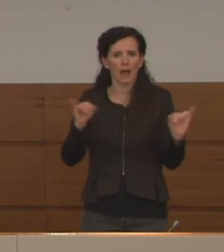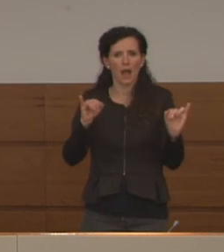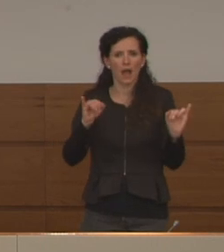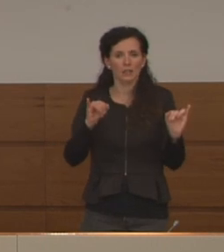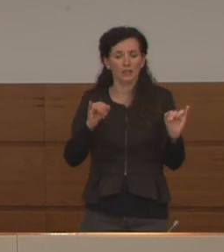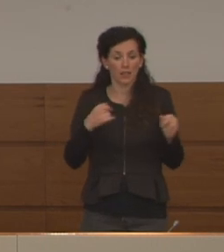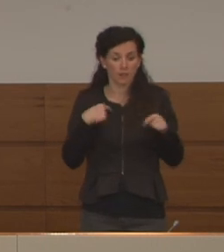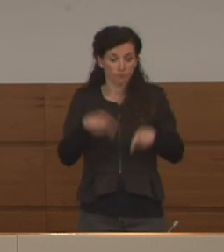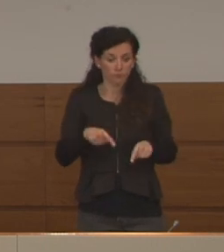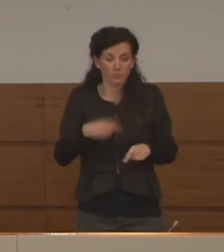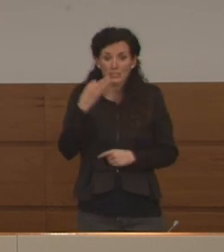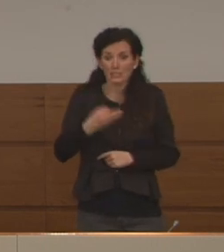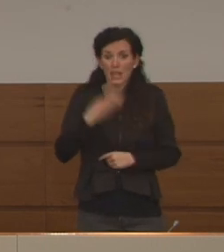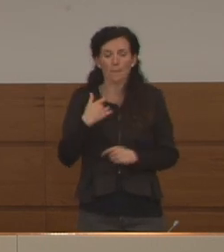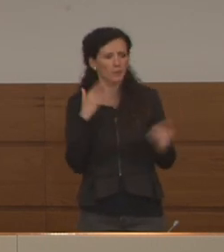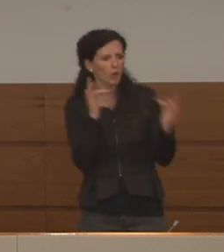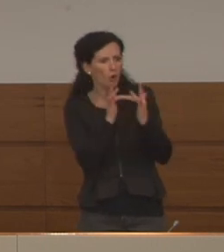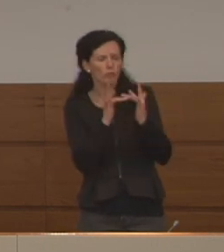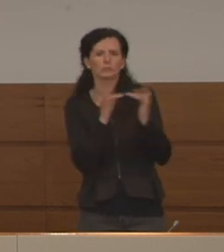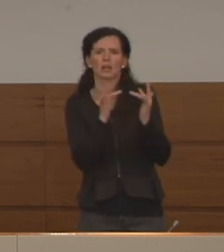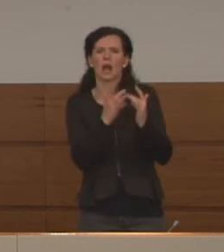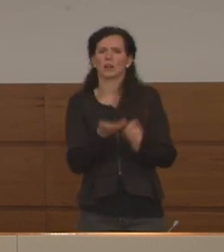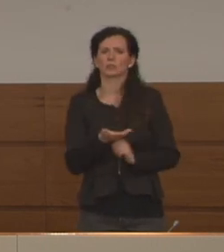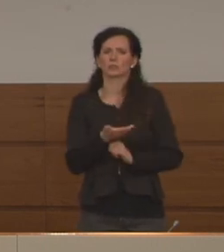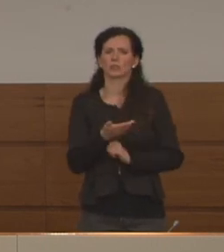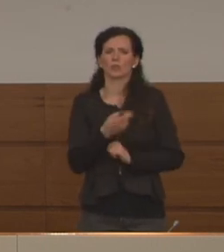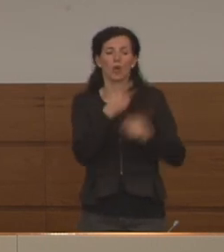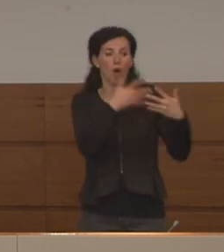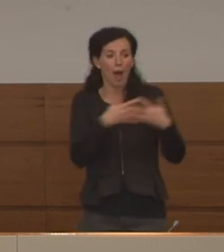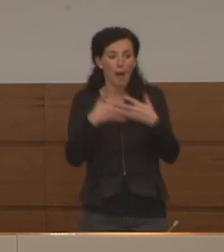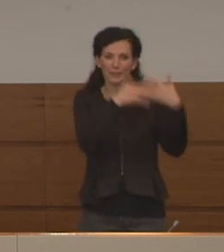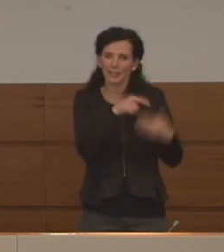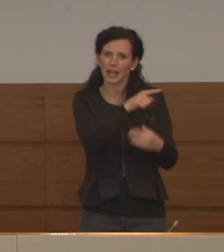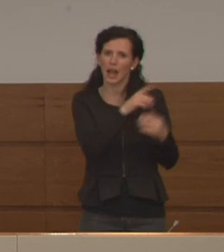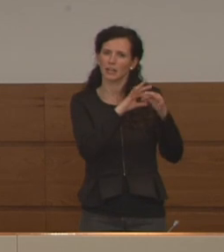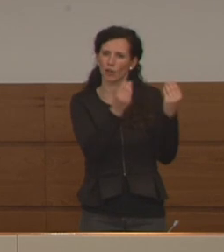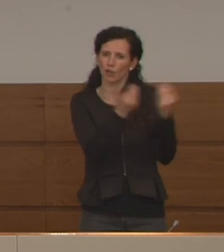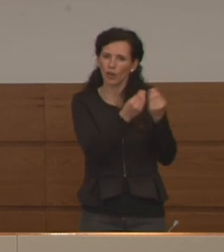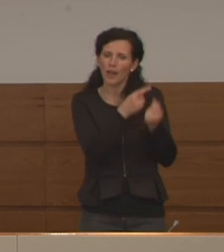continuo e sistematico con gli NIH americani per quanto riguarda